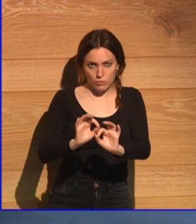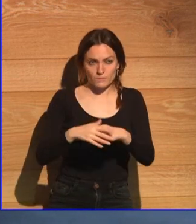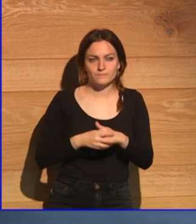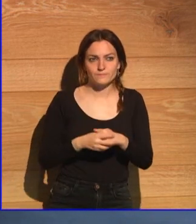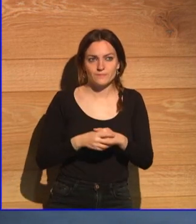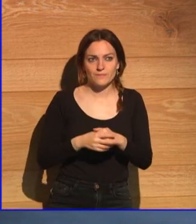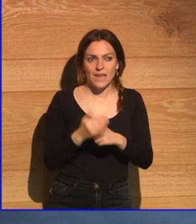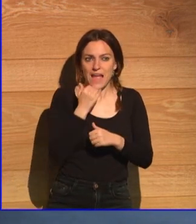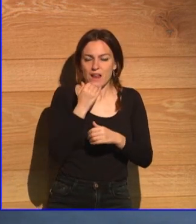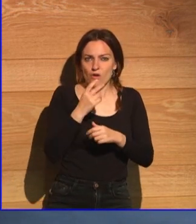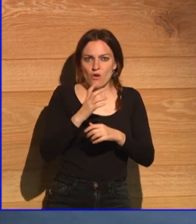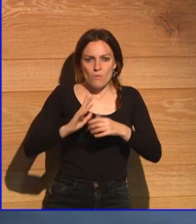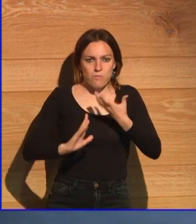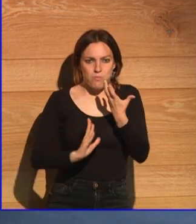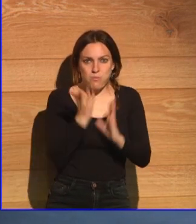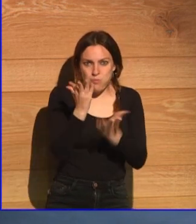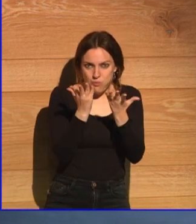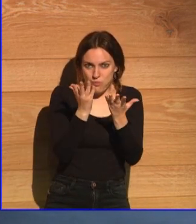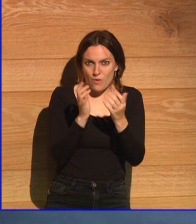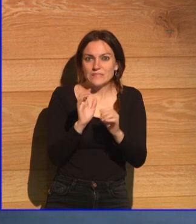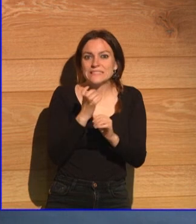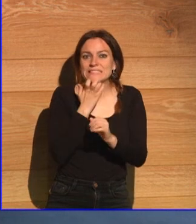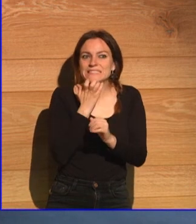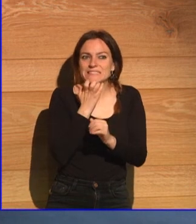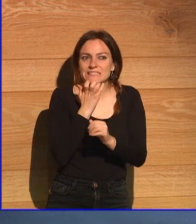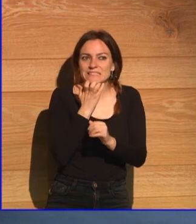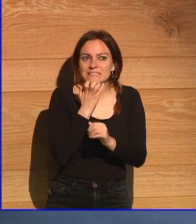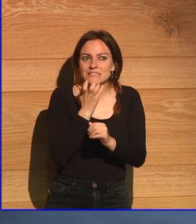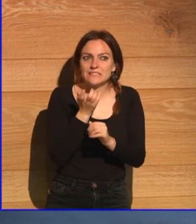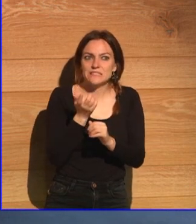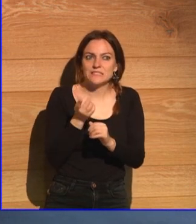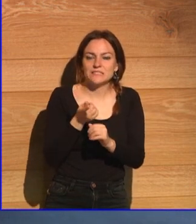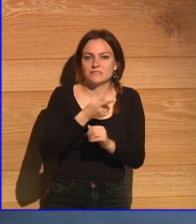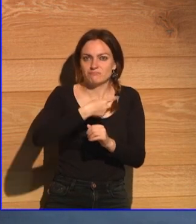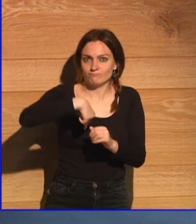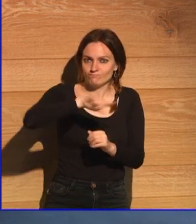muy revolucionaria. Así que sí, sí, incluso podríamos decir, si quisiéramos